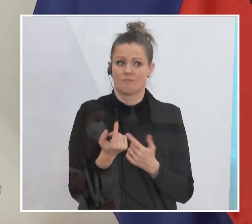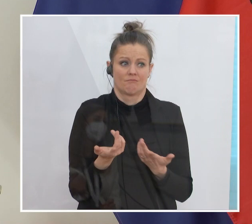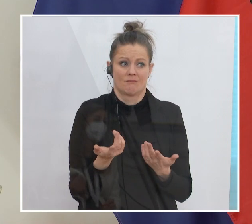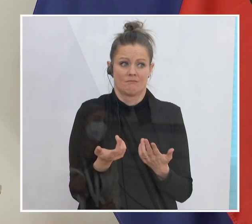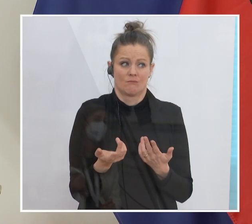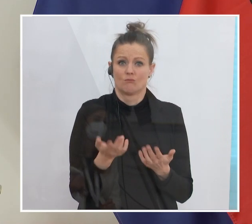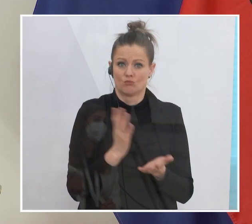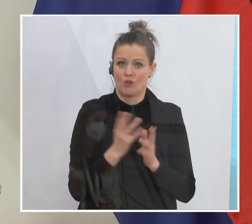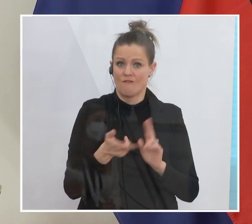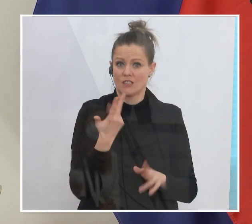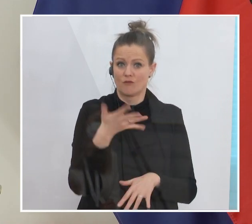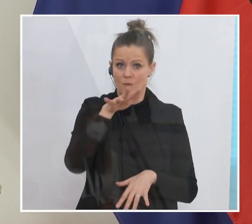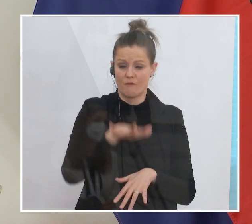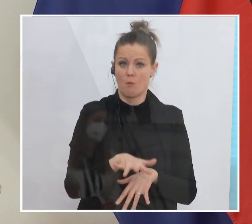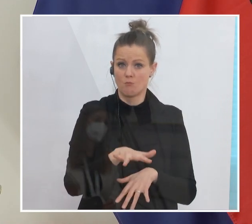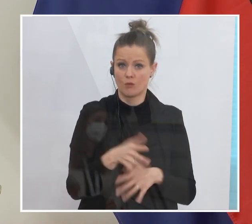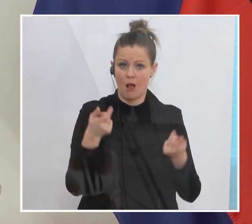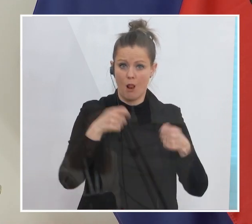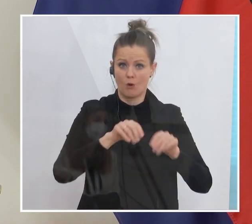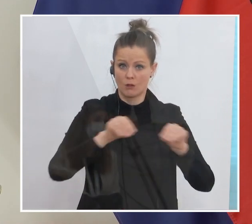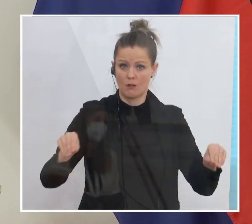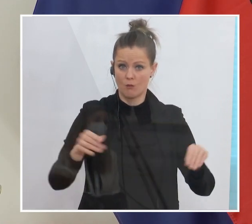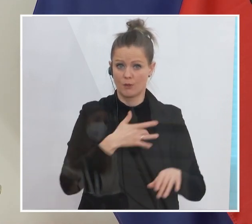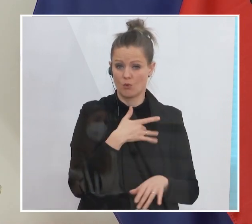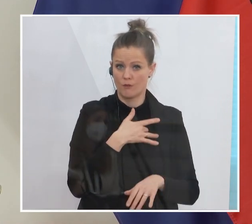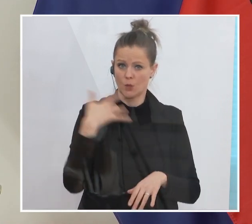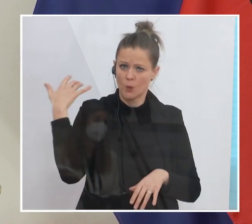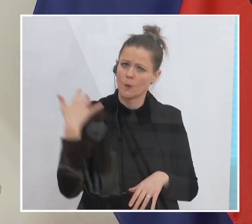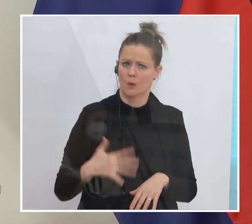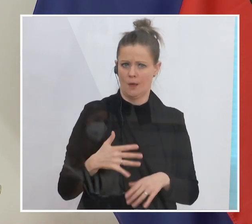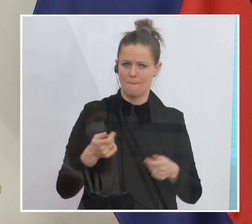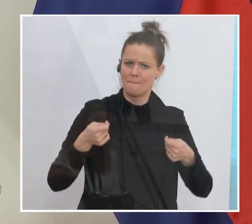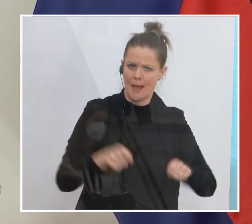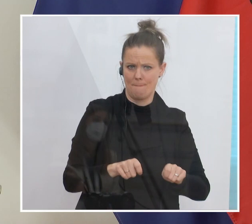Monaten auch wieder von einem Lockdown betroffen sind, also wirklich geschlossen sind. Im Tourismus